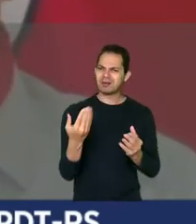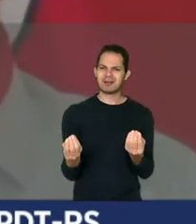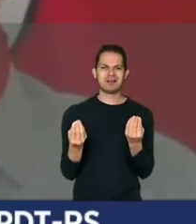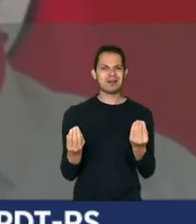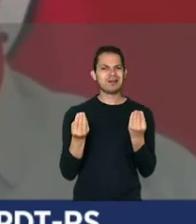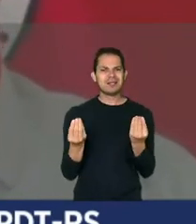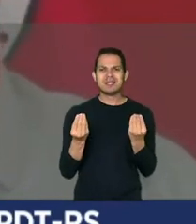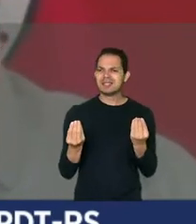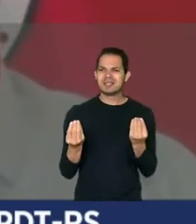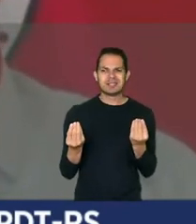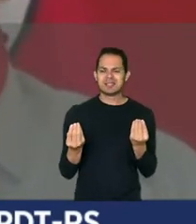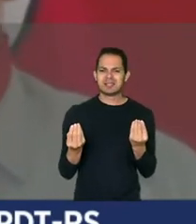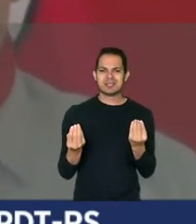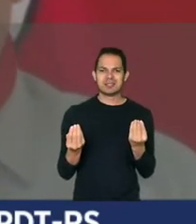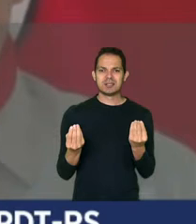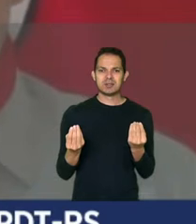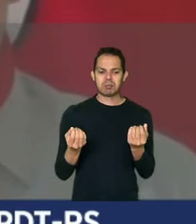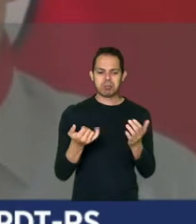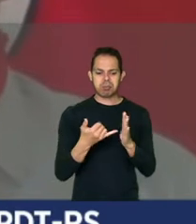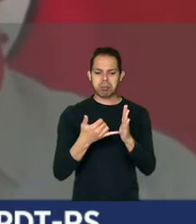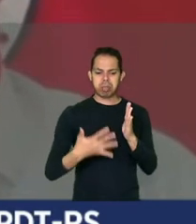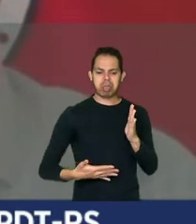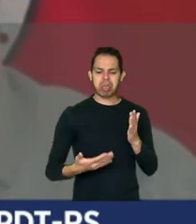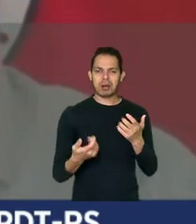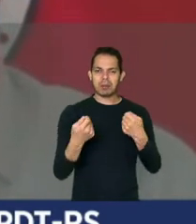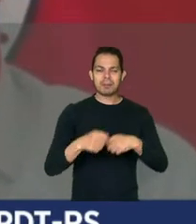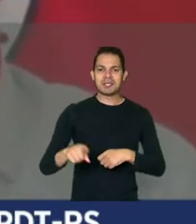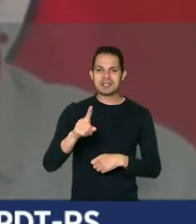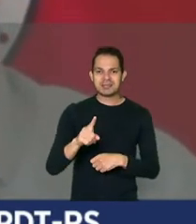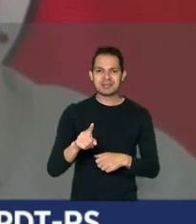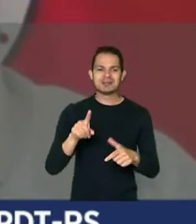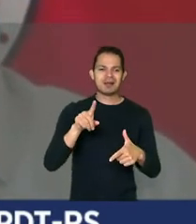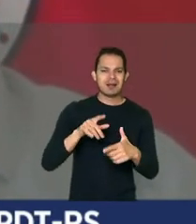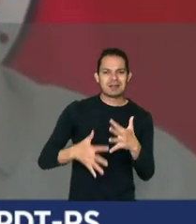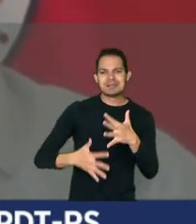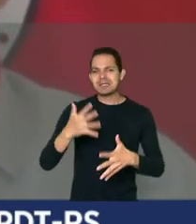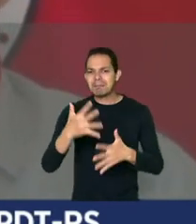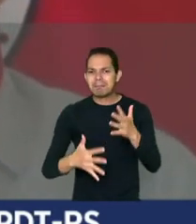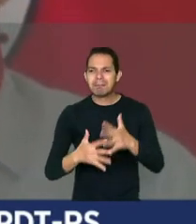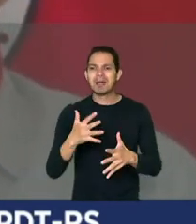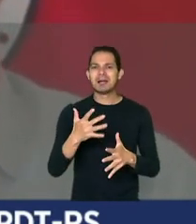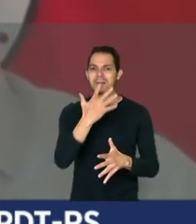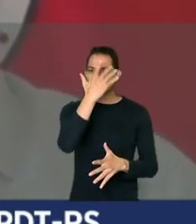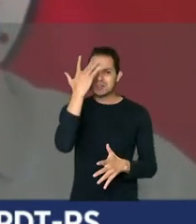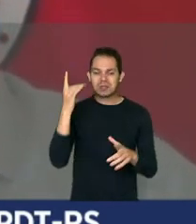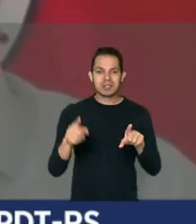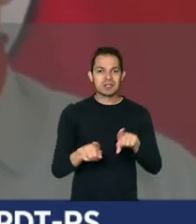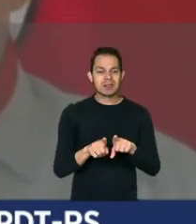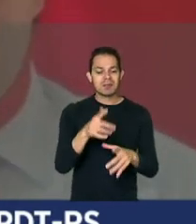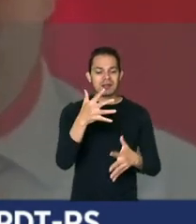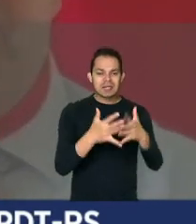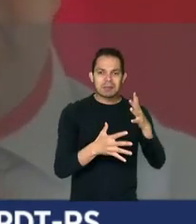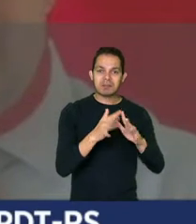ASSIM, COMPLETAMENTE INJUSTIFICÁVEL, QUE GERA TRANSTORNO PARA AS PESSOAS, SEUS FAMILIARES, PRINCIPALMENTE AQUELES DE BAIXA RENDA, HABITANTES EM